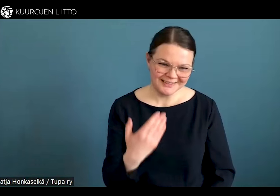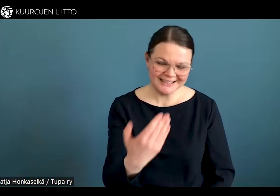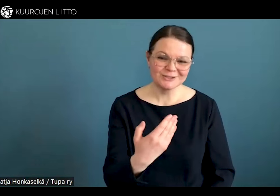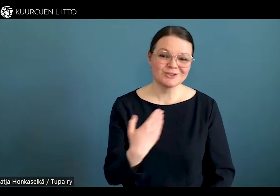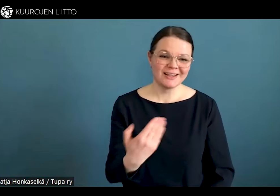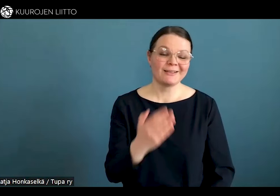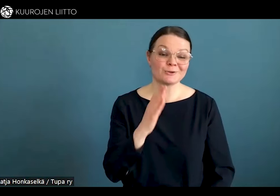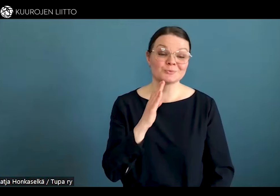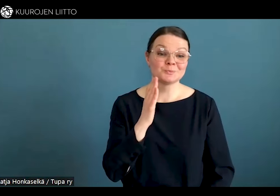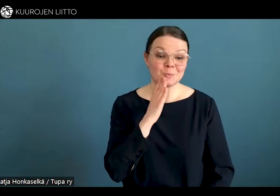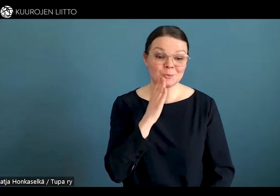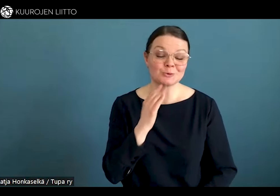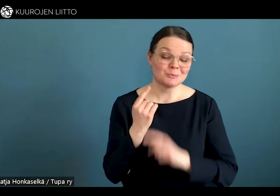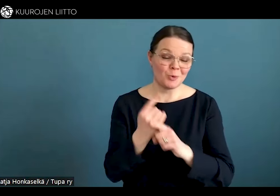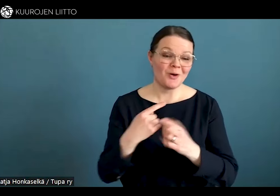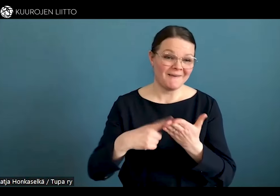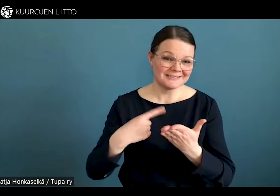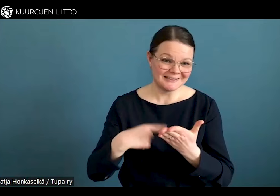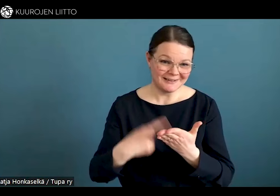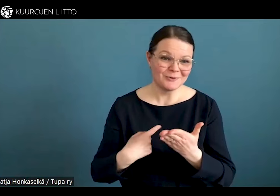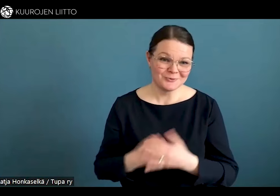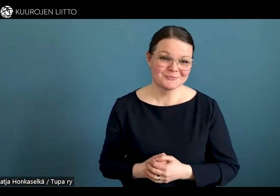Kiitos, kun pyysitte mukaan haastatteluun.